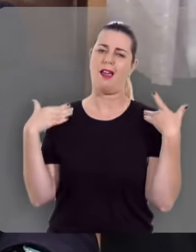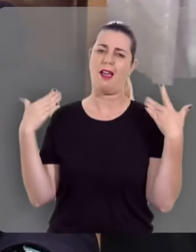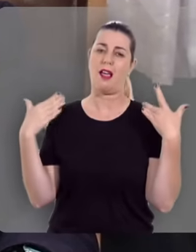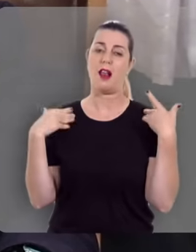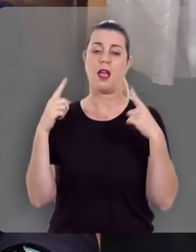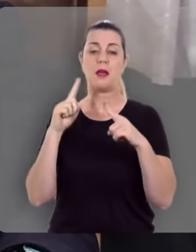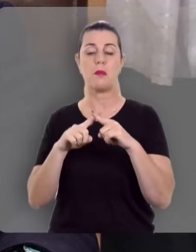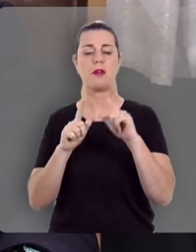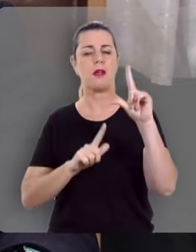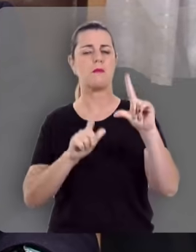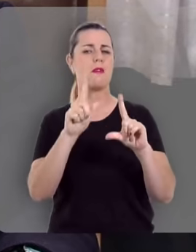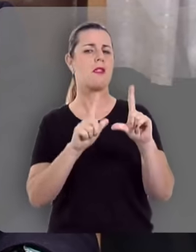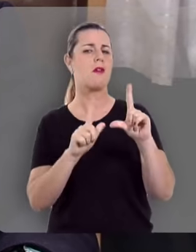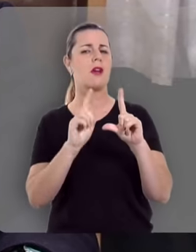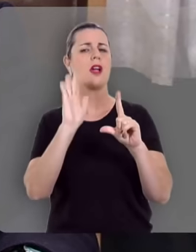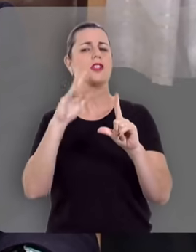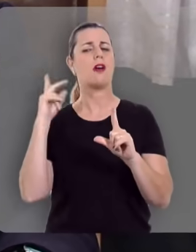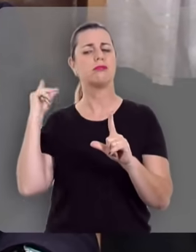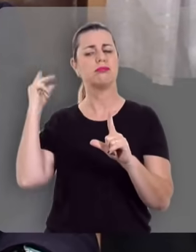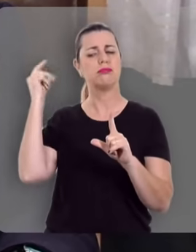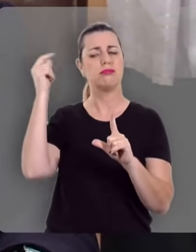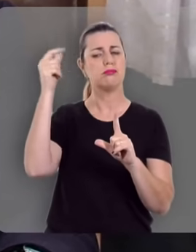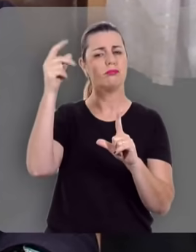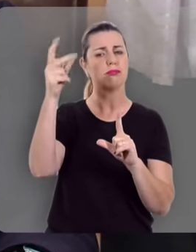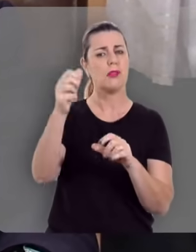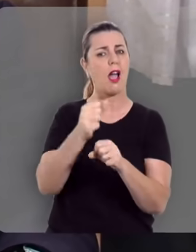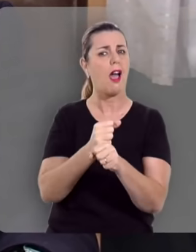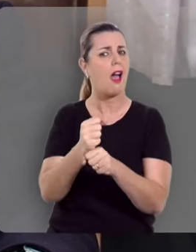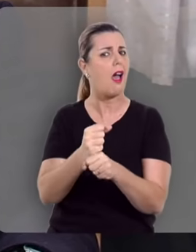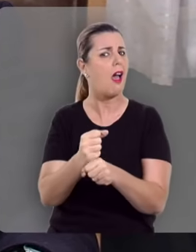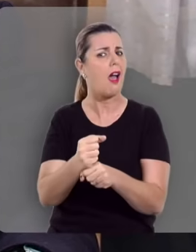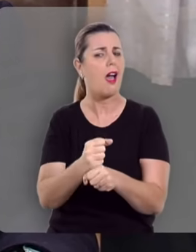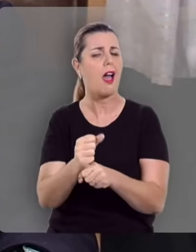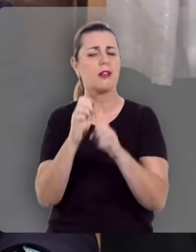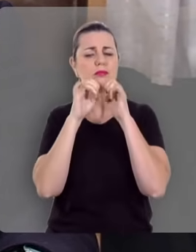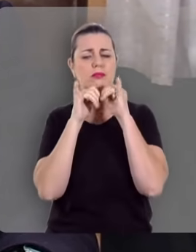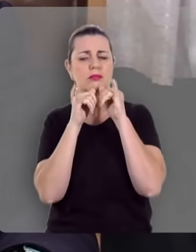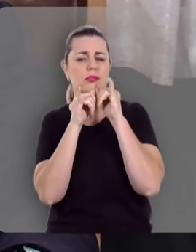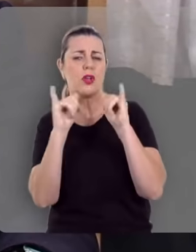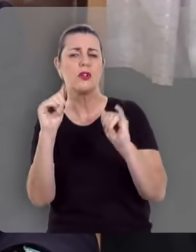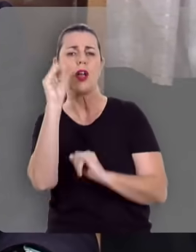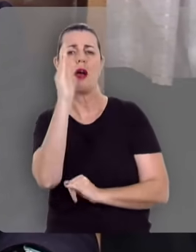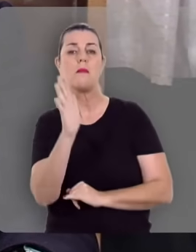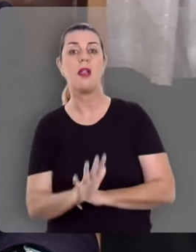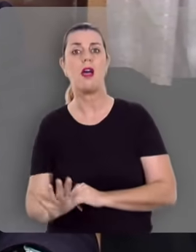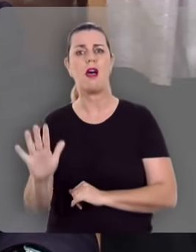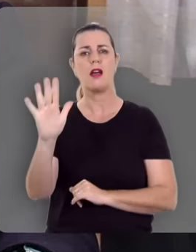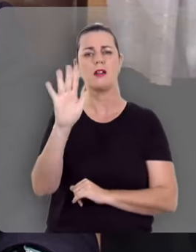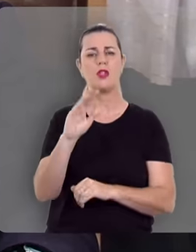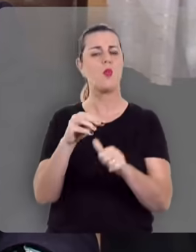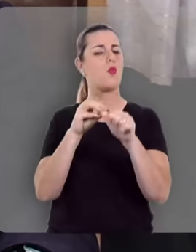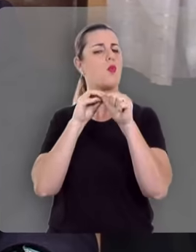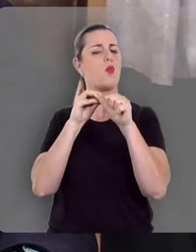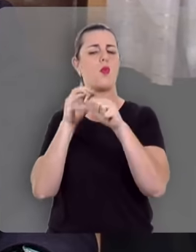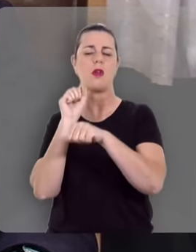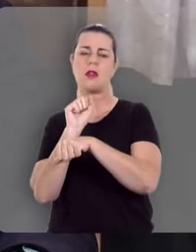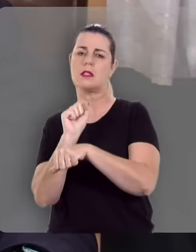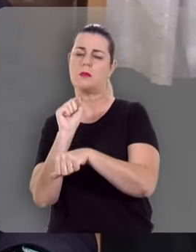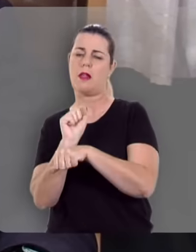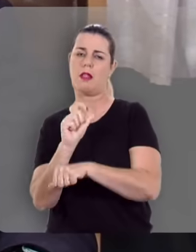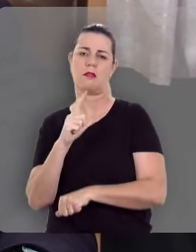este programa já está a anos no ar anunciando ao Brasil que a única esperança que ele tem está na